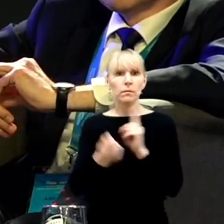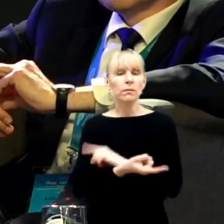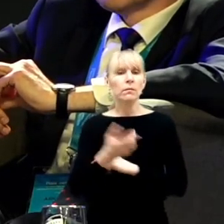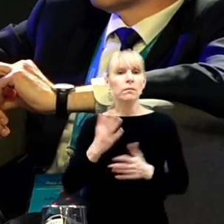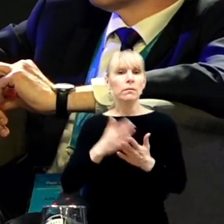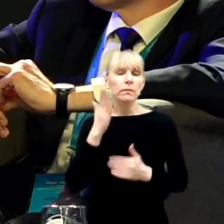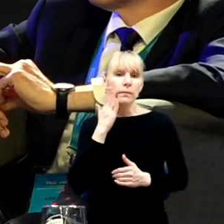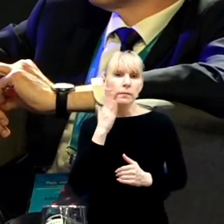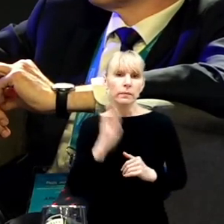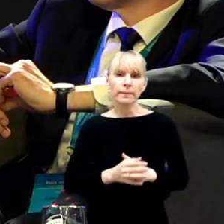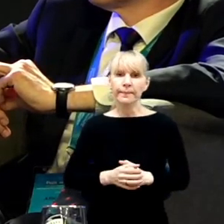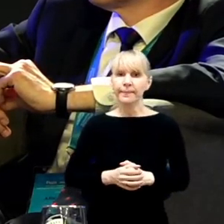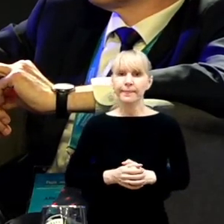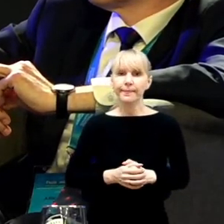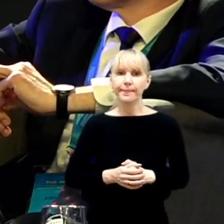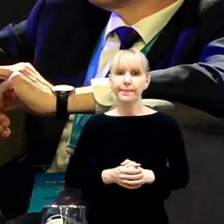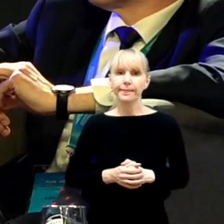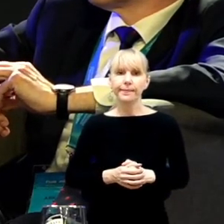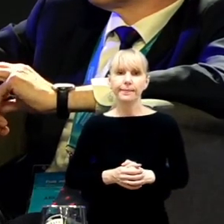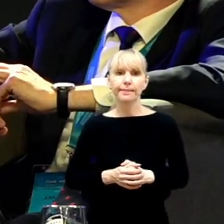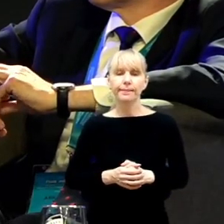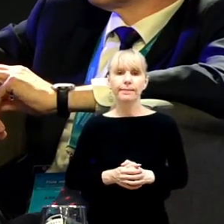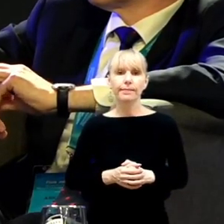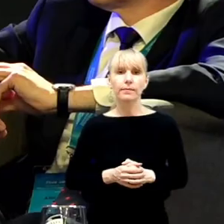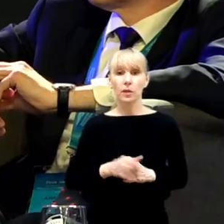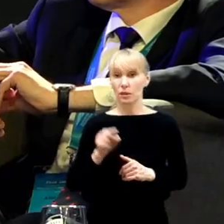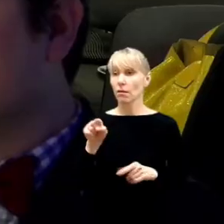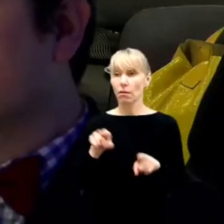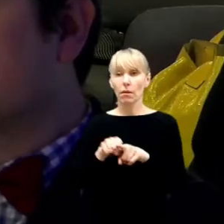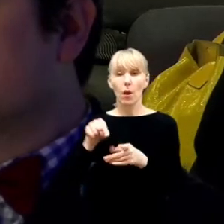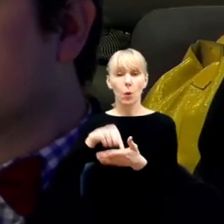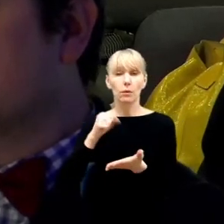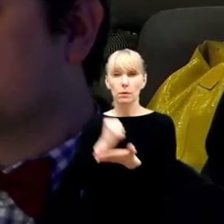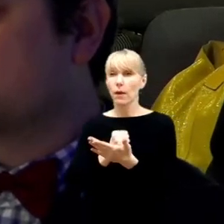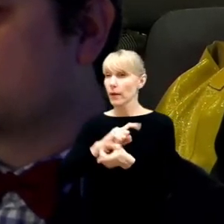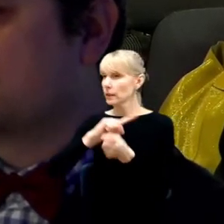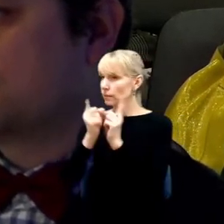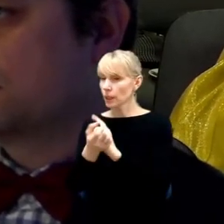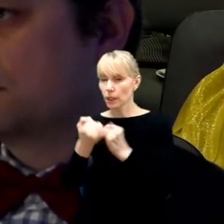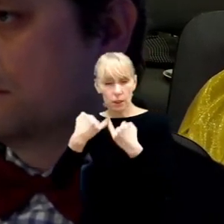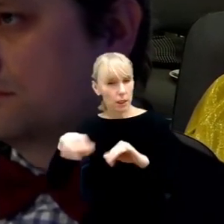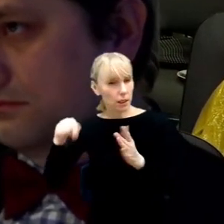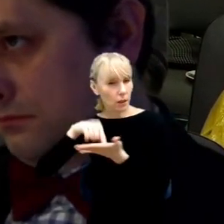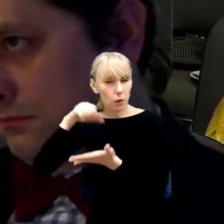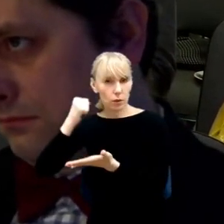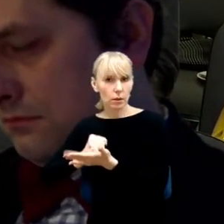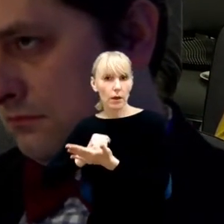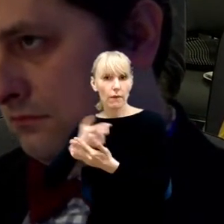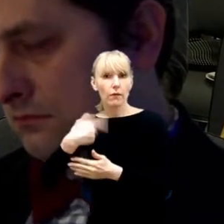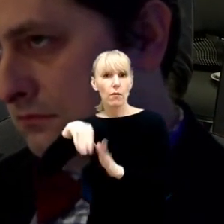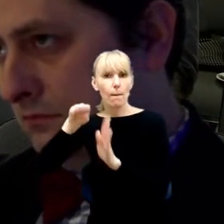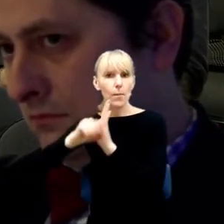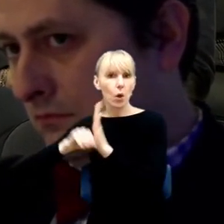jeszcze szereg zmian w innych programach mieszkaniowych. I tutaj jest dobra informacja też dla programu, o którym mówię,